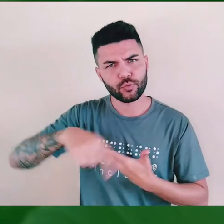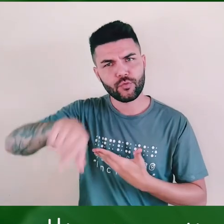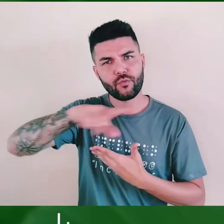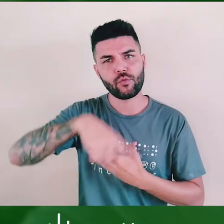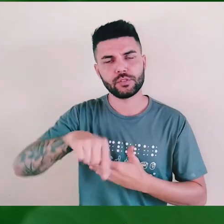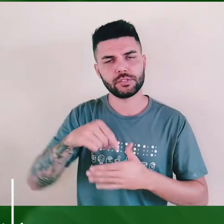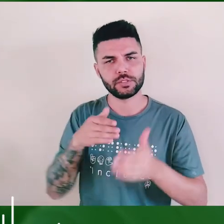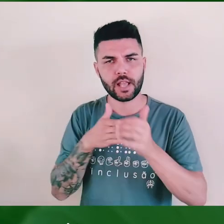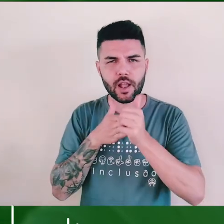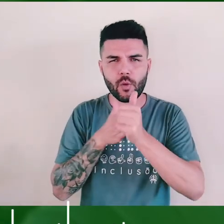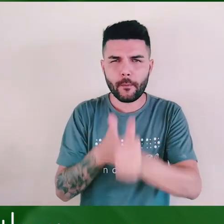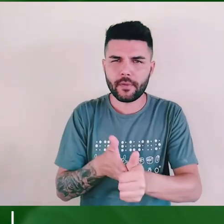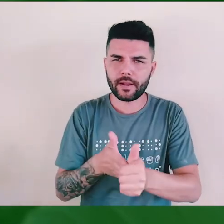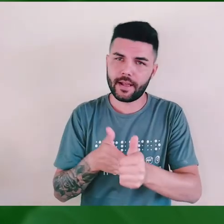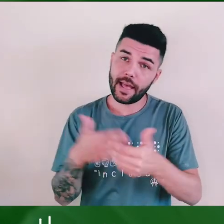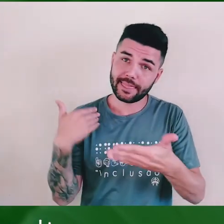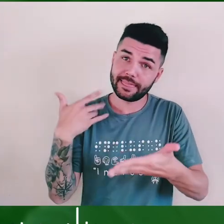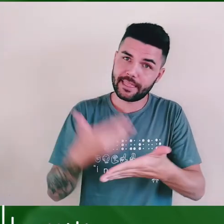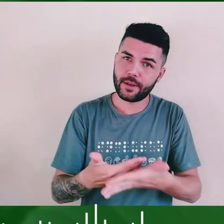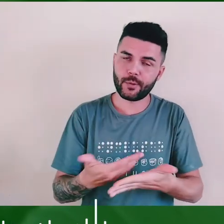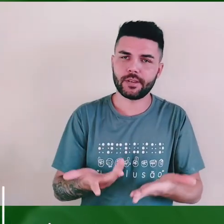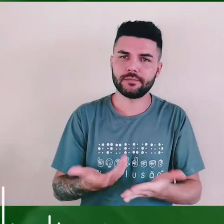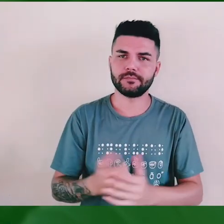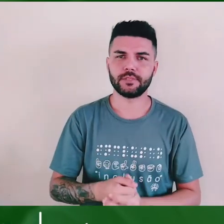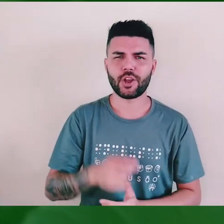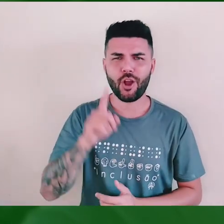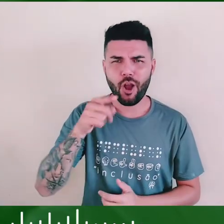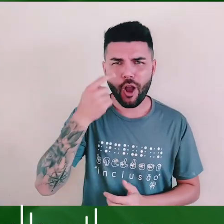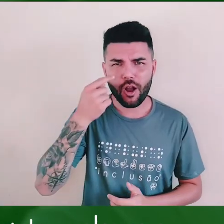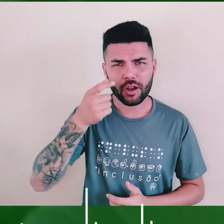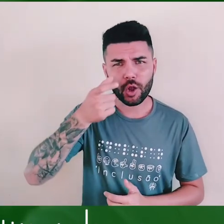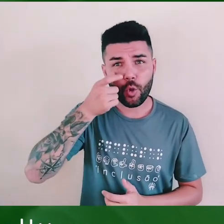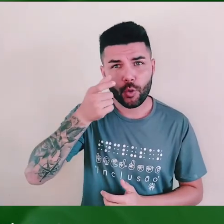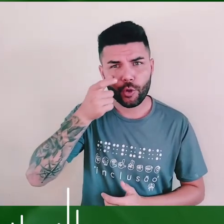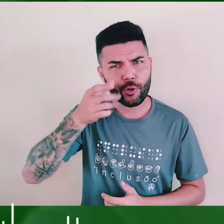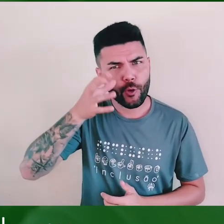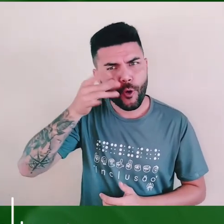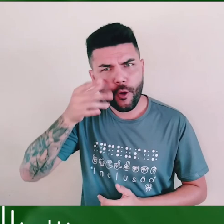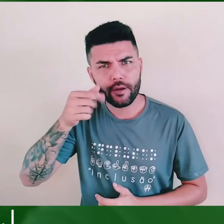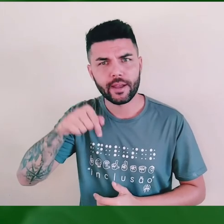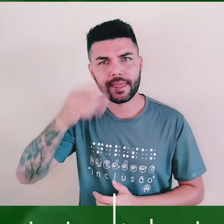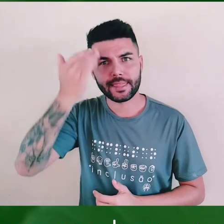e se você ta curioso para saber quem é essa galera do IDQ ou não faz ideia do que a gente